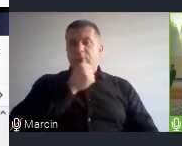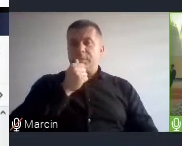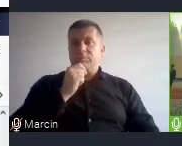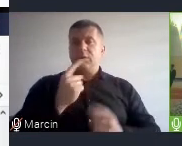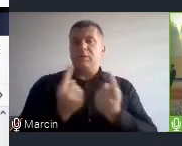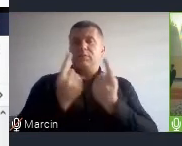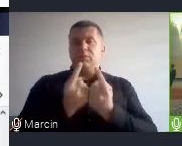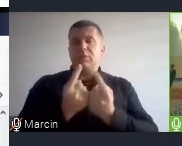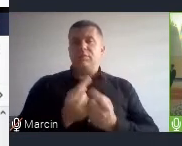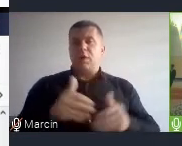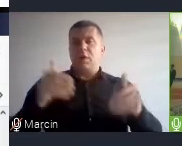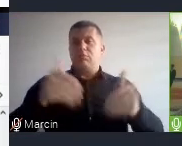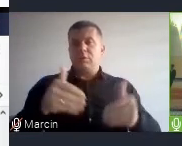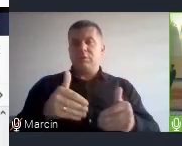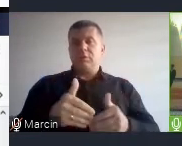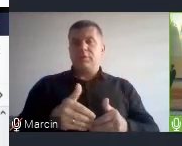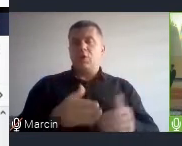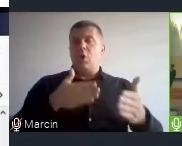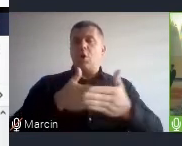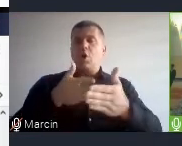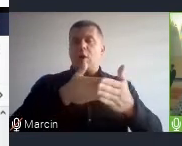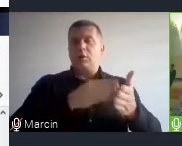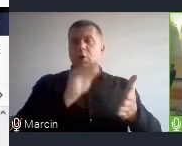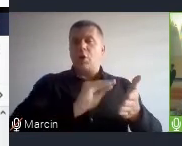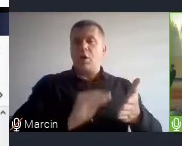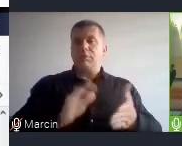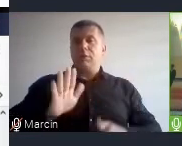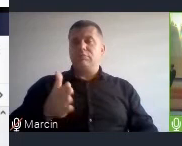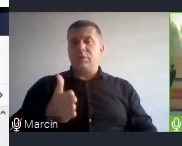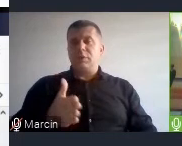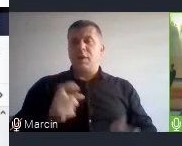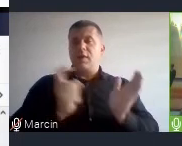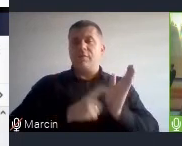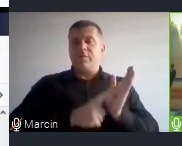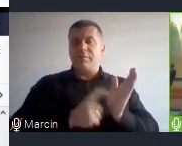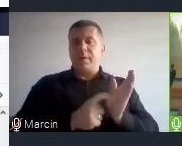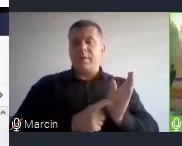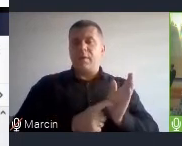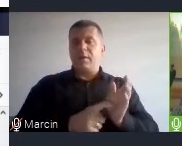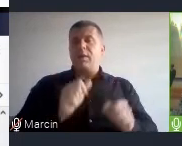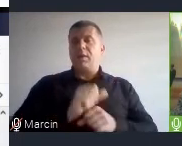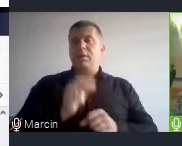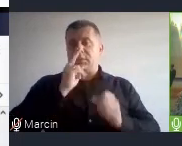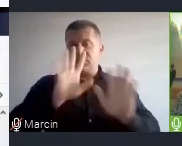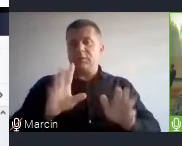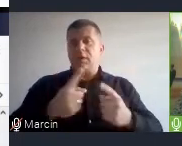i możliwość ograniczenia opisów przedmiotu wymagane jest przedstawienie wykonawcy,